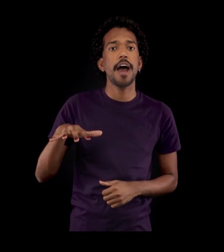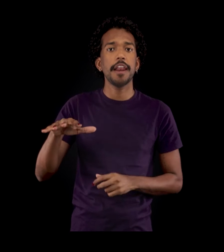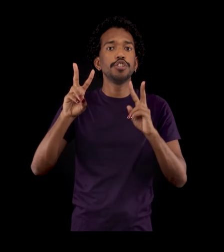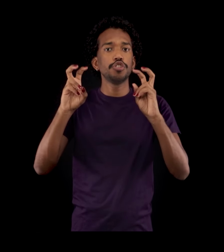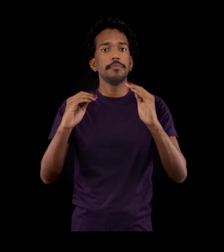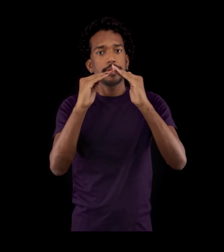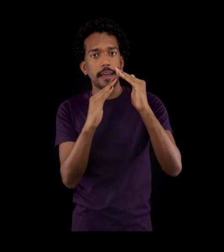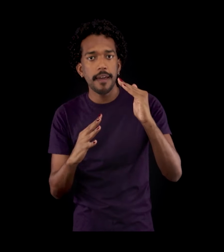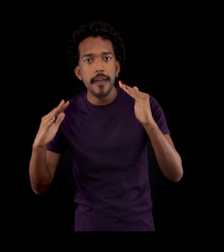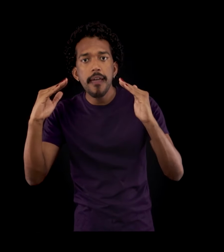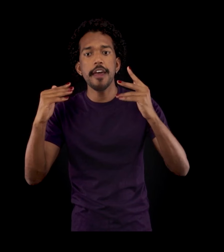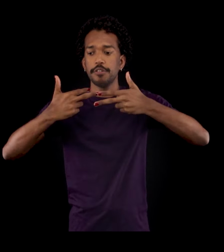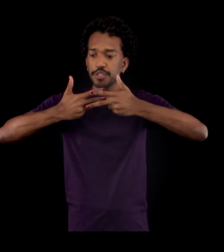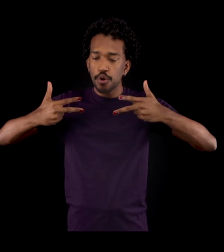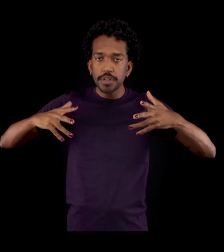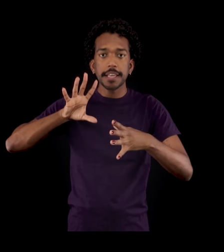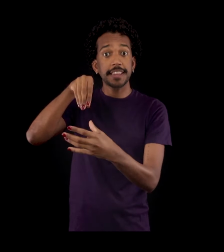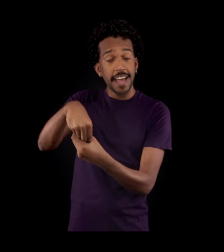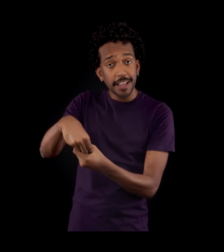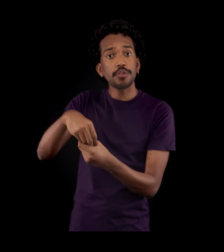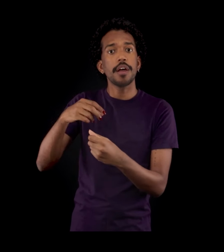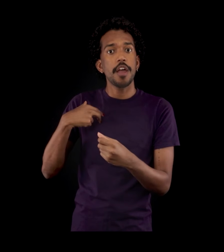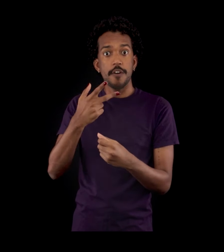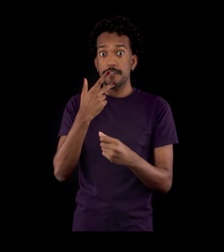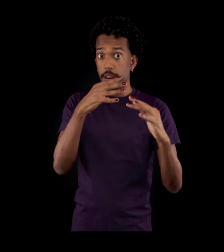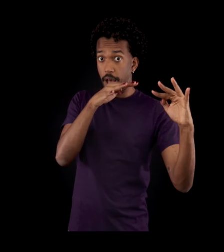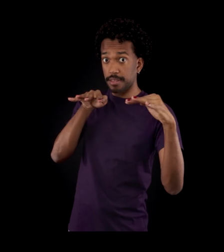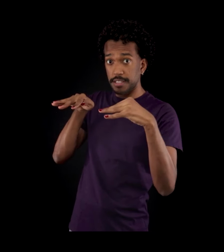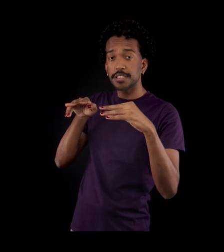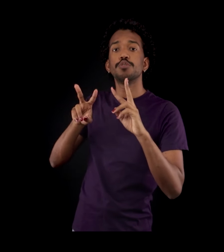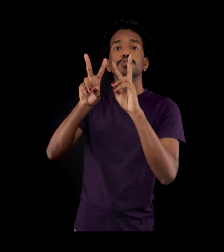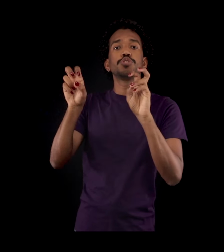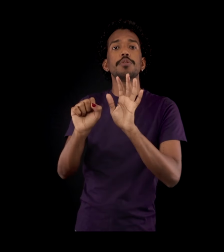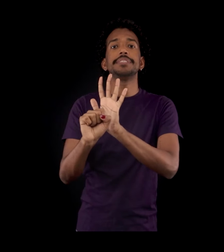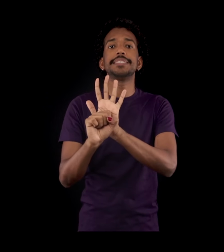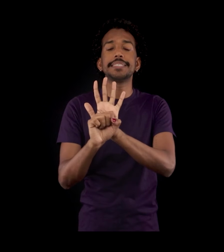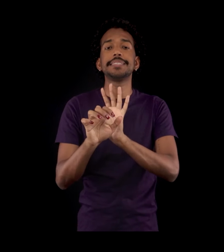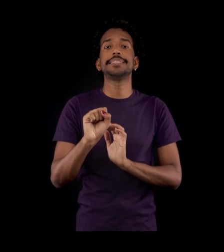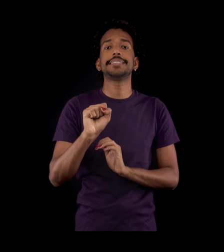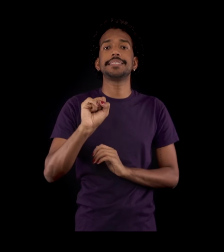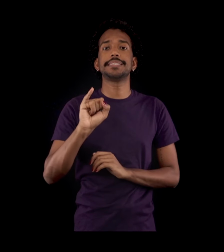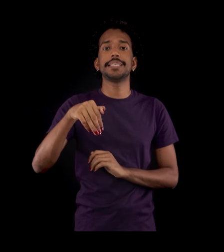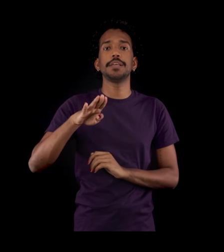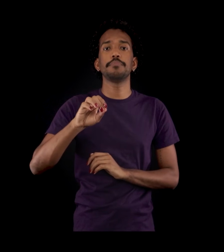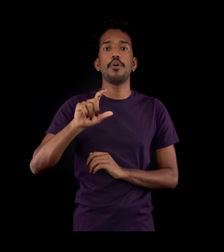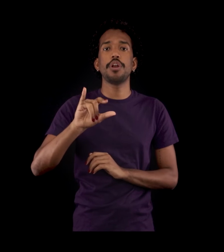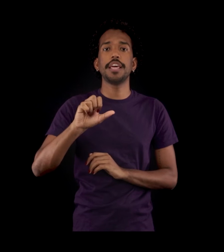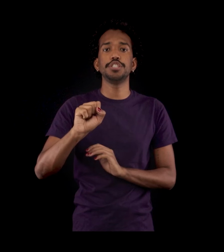falar da coisa do terreiro e tudo mais e vou chamar atenção para o uso do simbolismo